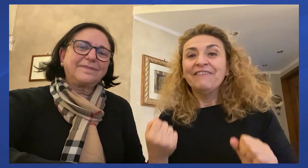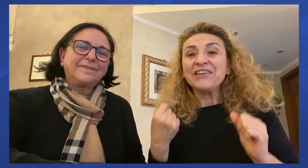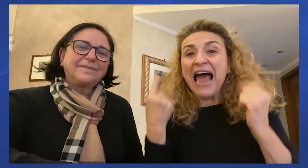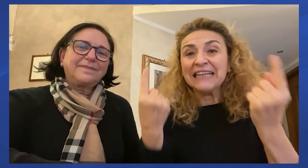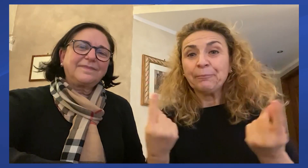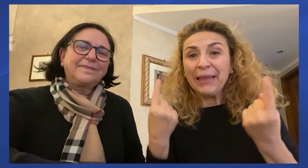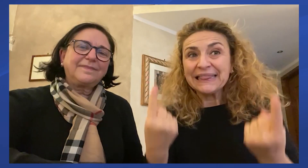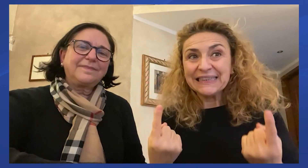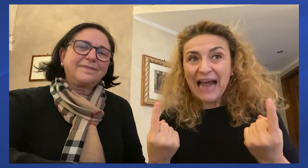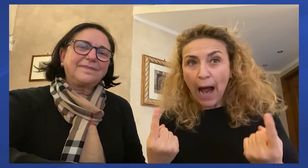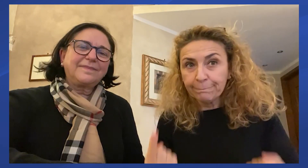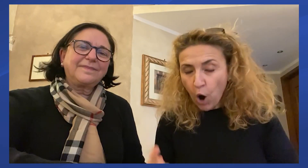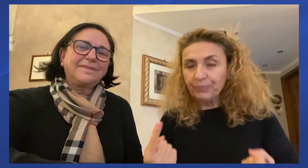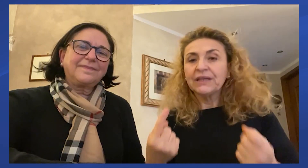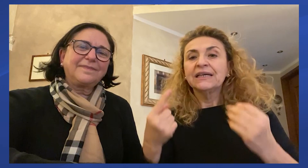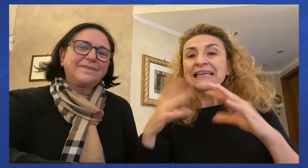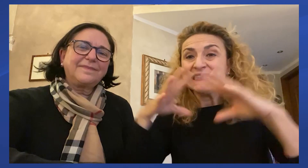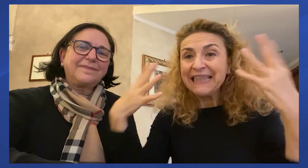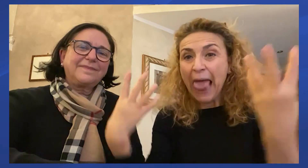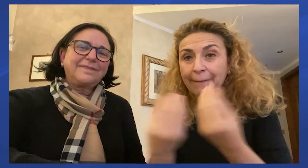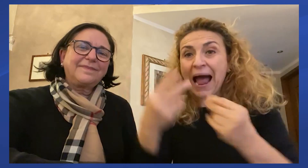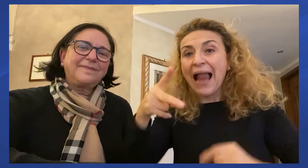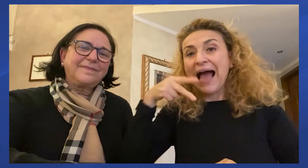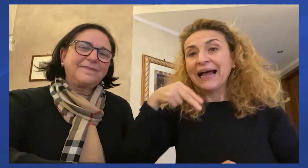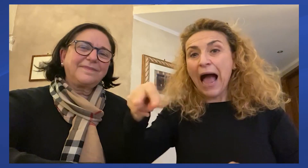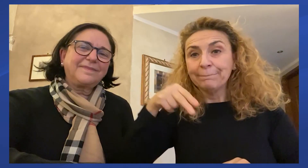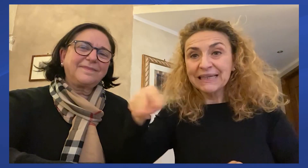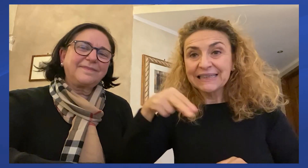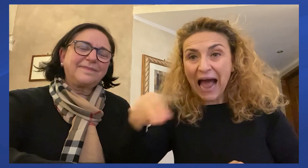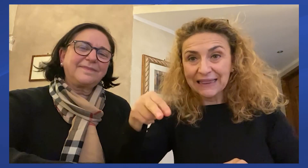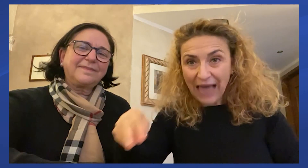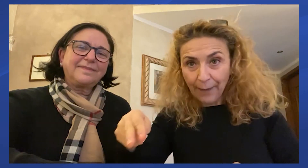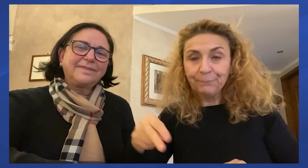Vi aspettiamo insieme alla camminata,